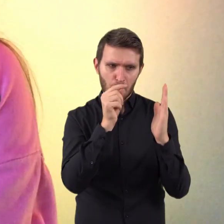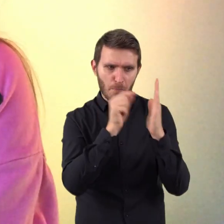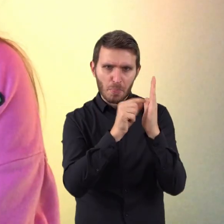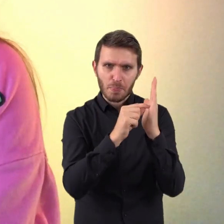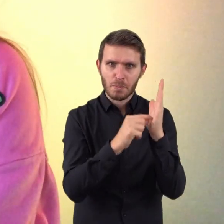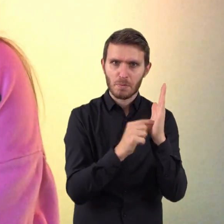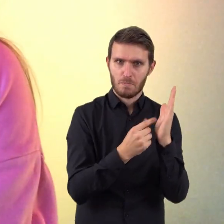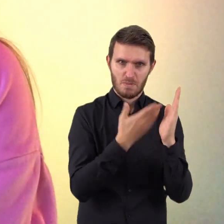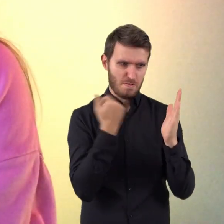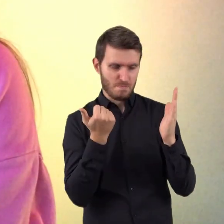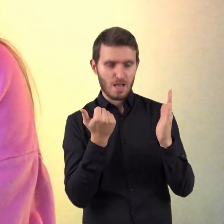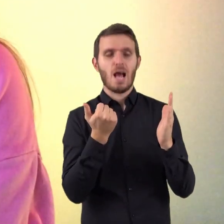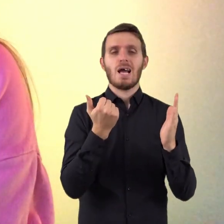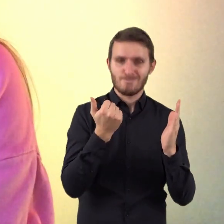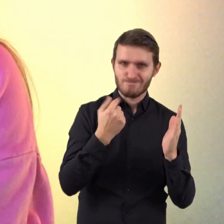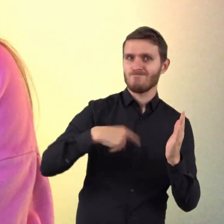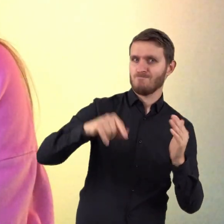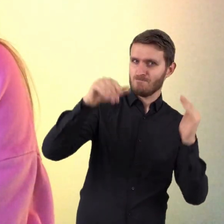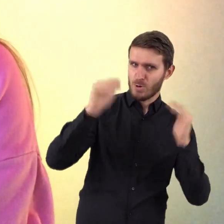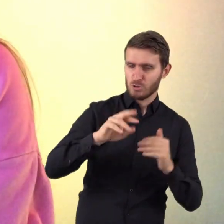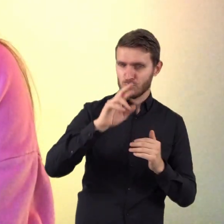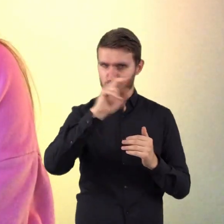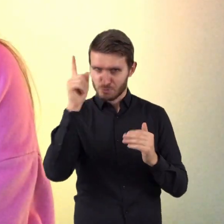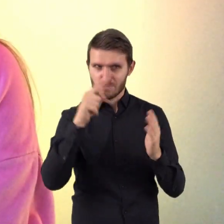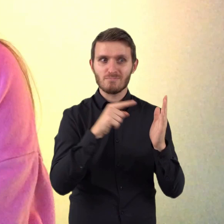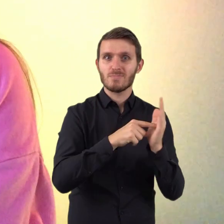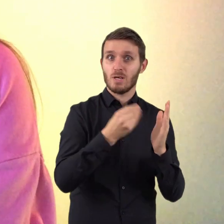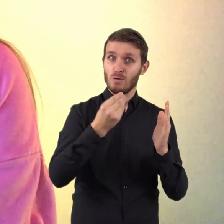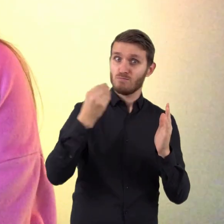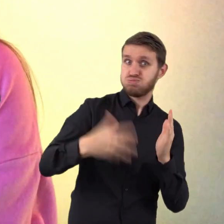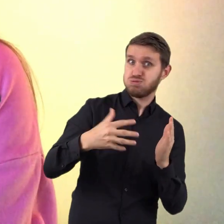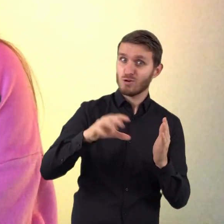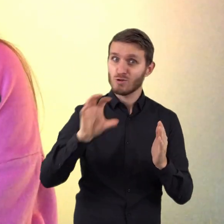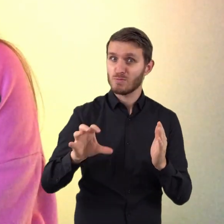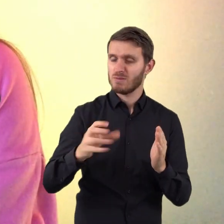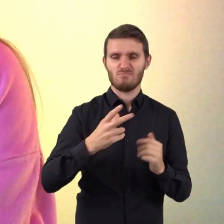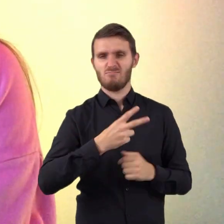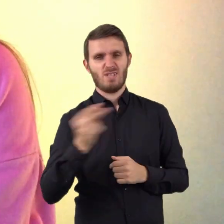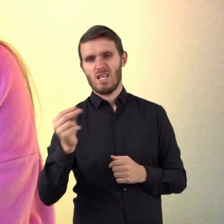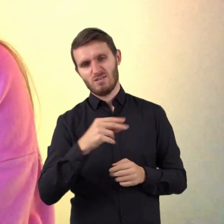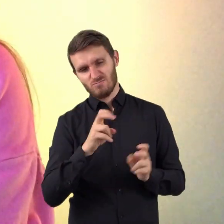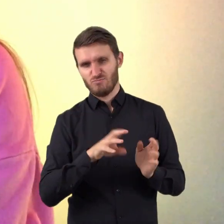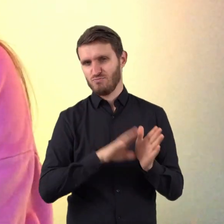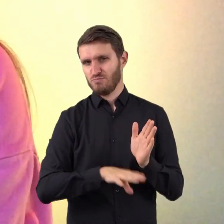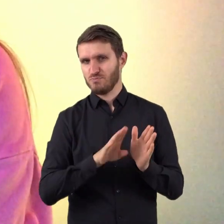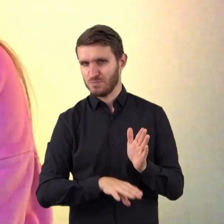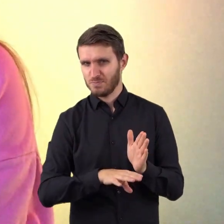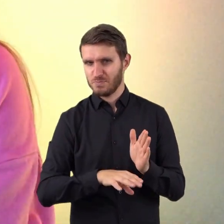Bardzo łatwo zatem wywnioskować, że biżuteria ta nie należy do specjalnie drogich,